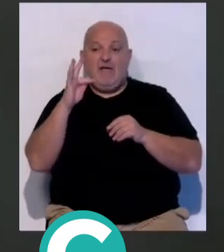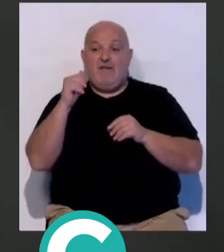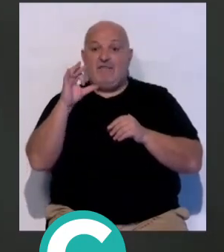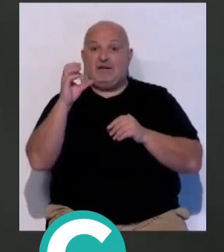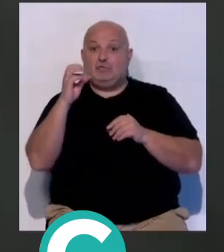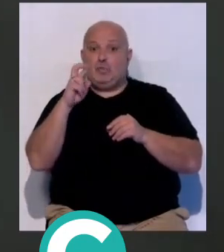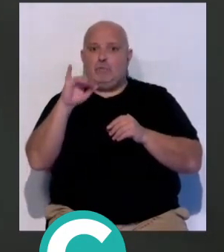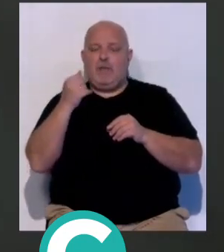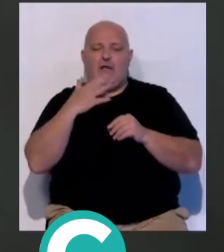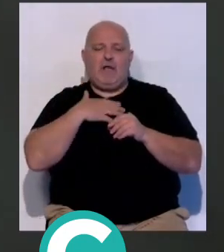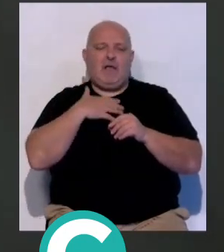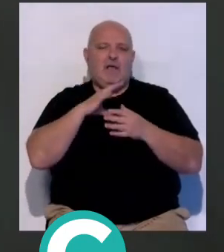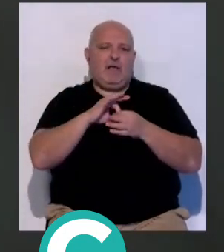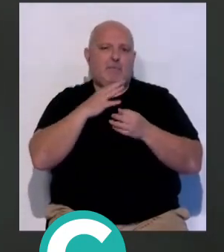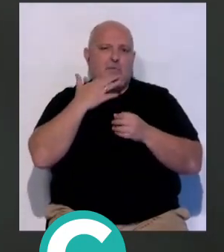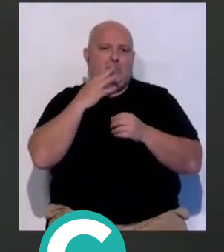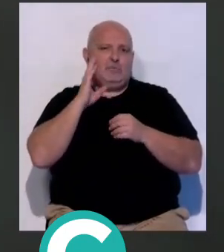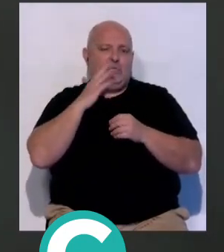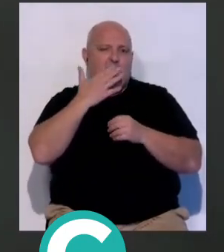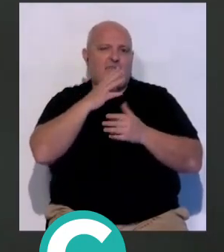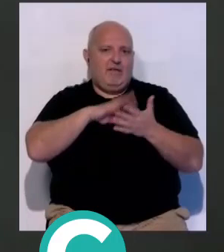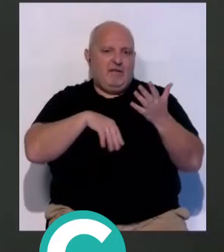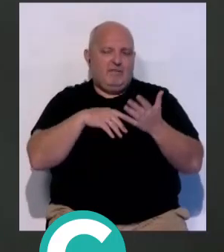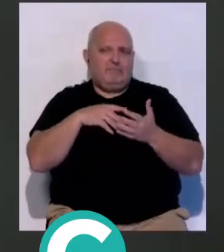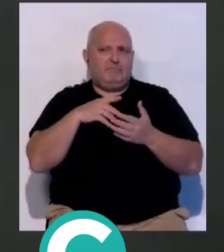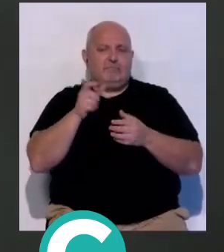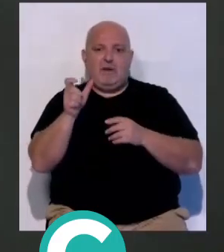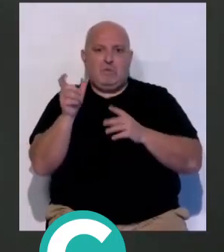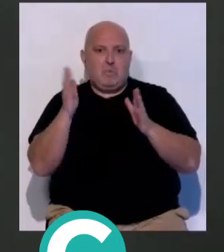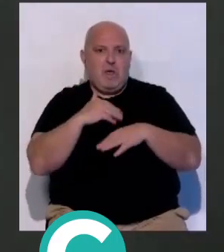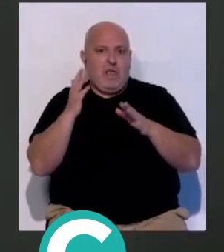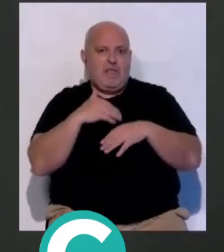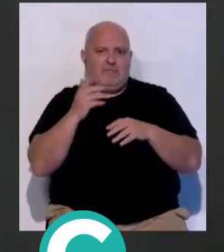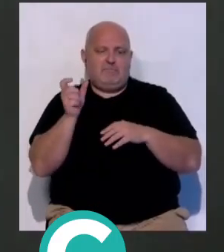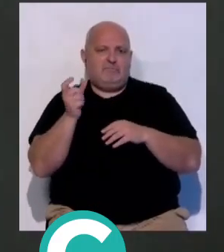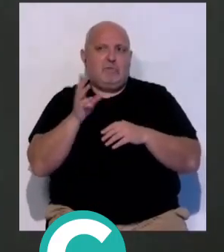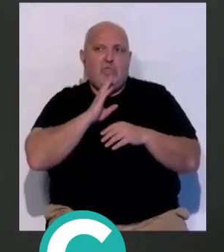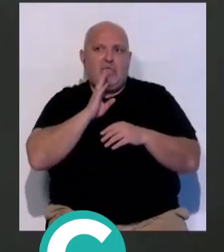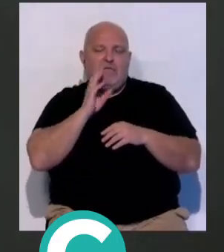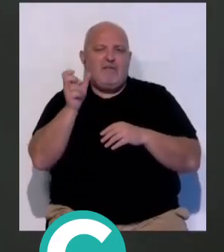con Enrique negregan por ejemplo y lo miré y no existe te digo que exista aprovecho estar